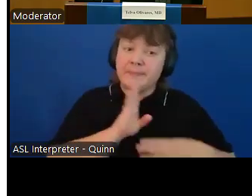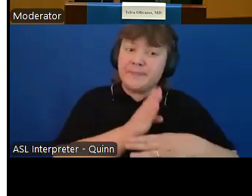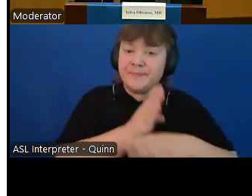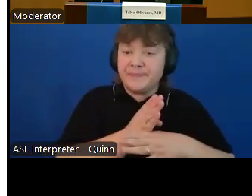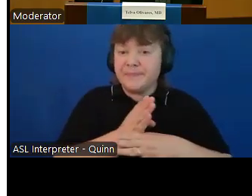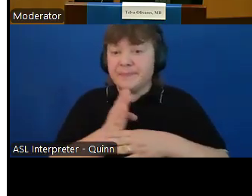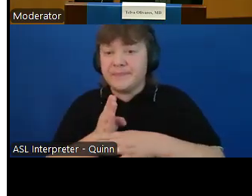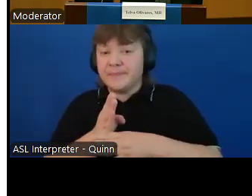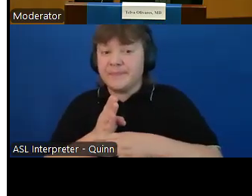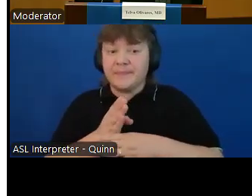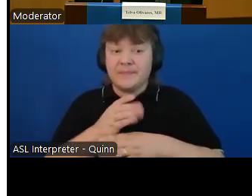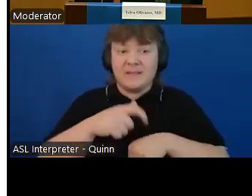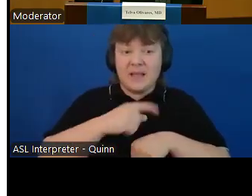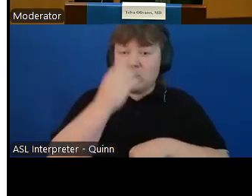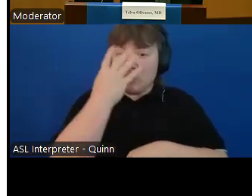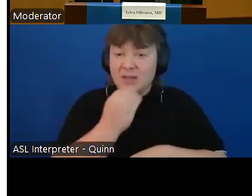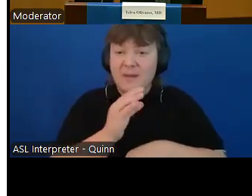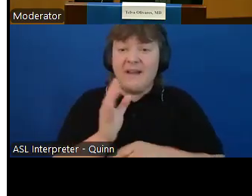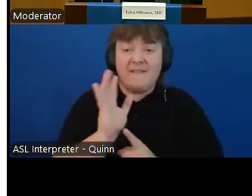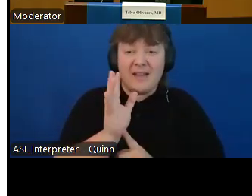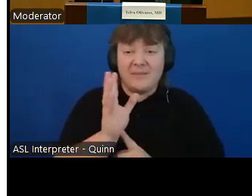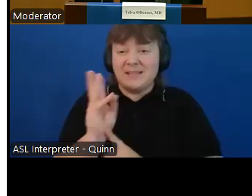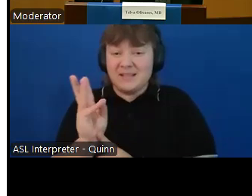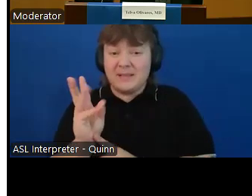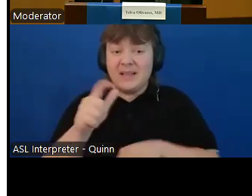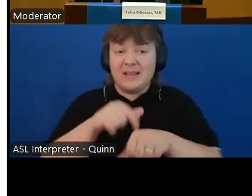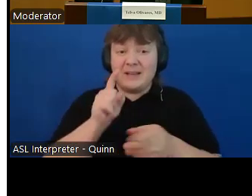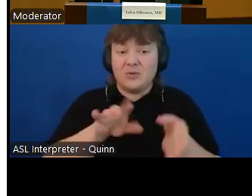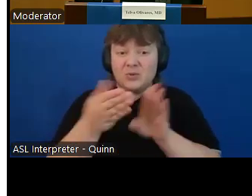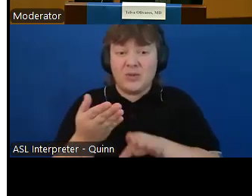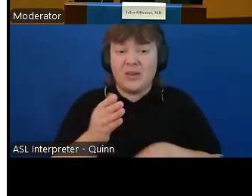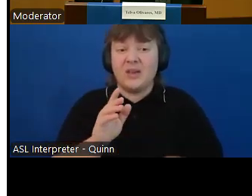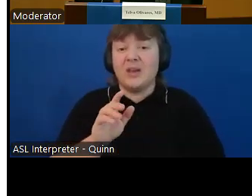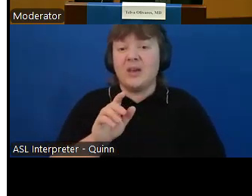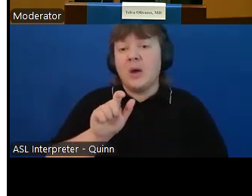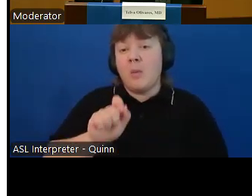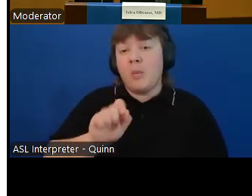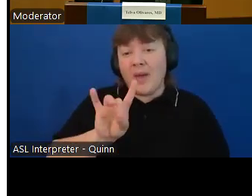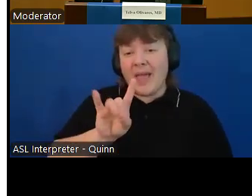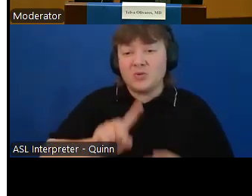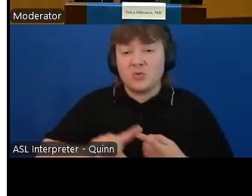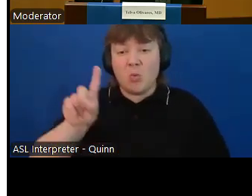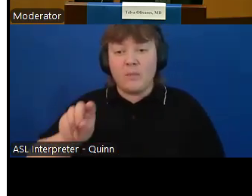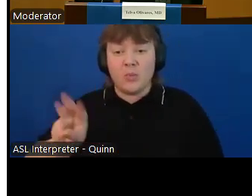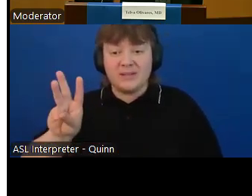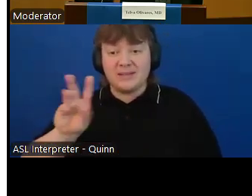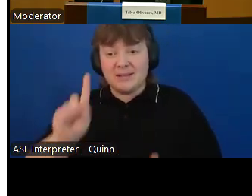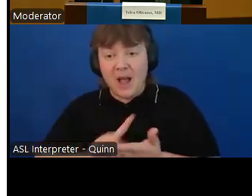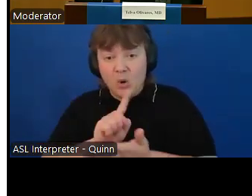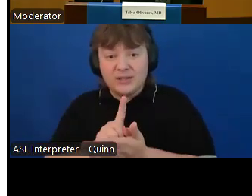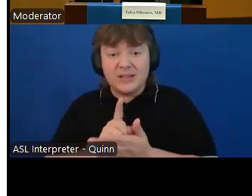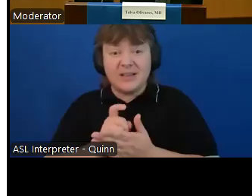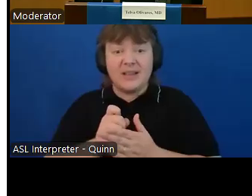coma 5 to 6 minutes time to death.8 to 1.6 hours. And you'll see here this pie chart noting that the